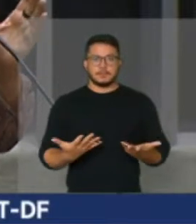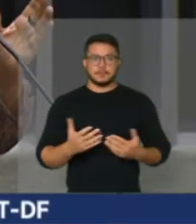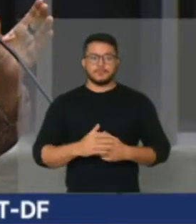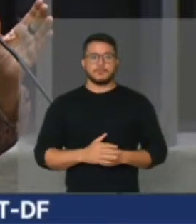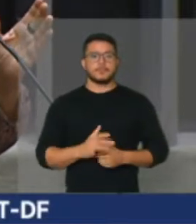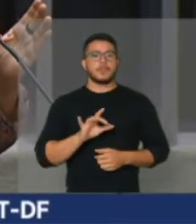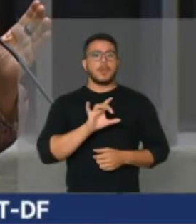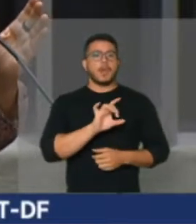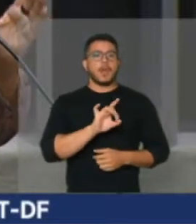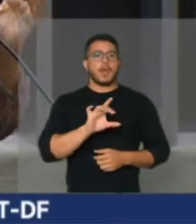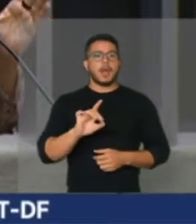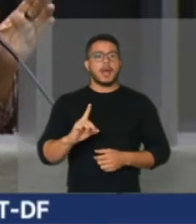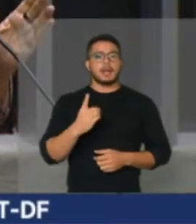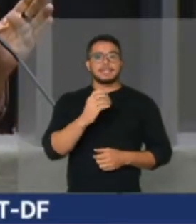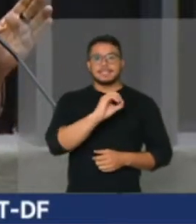POR COVID NO MUNDO, POR VOLTA